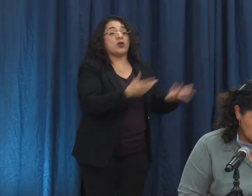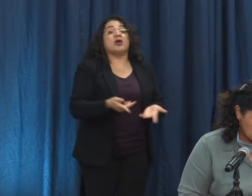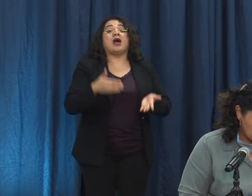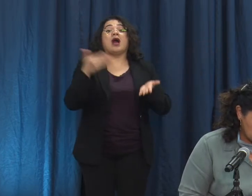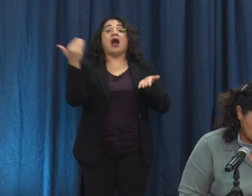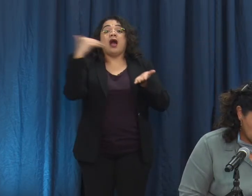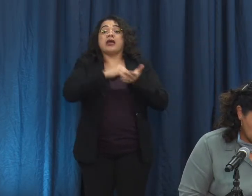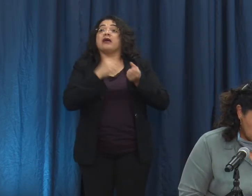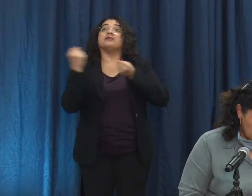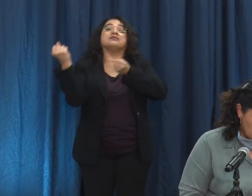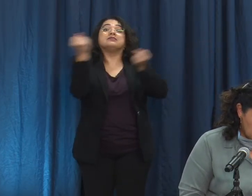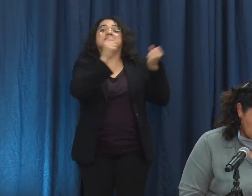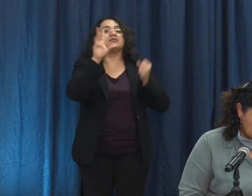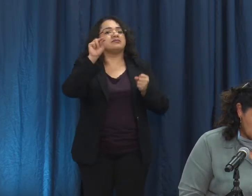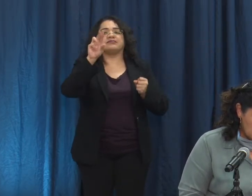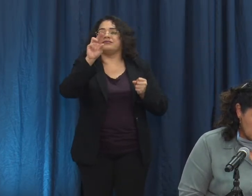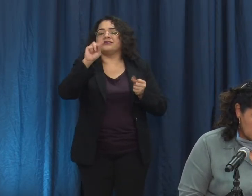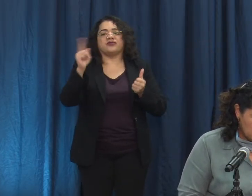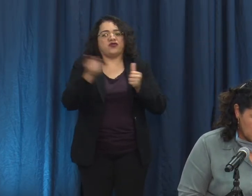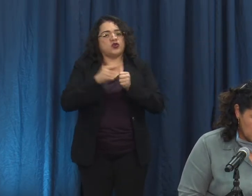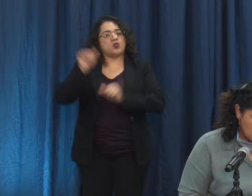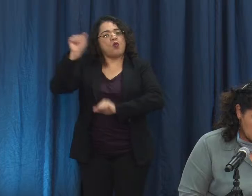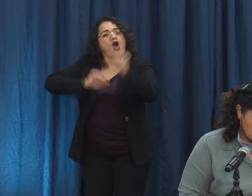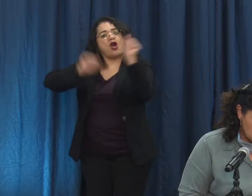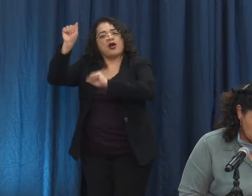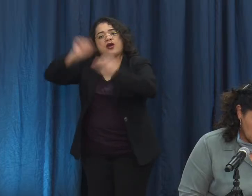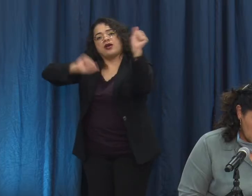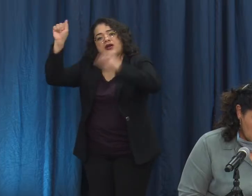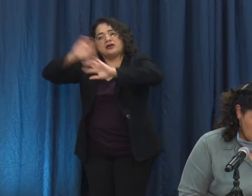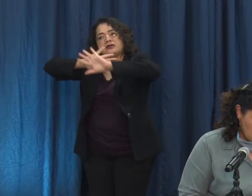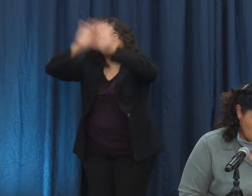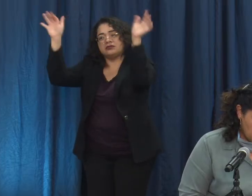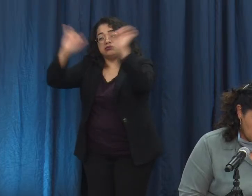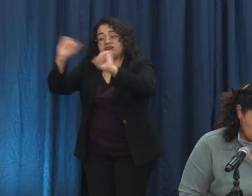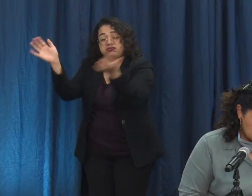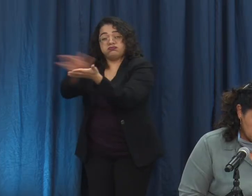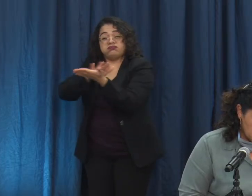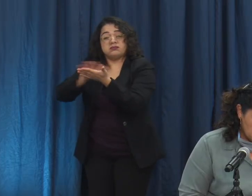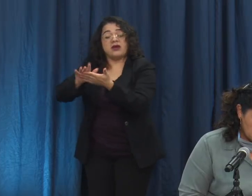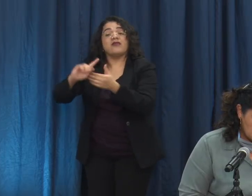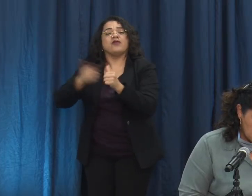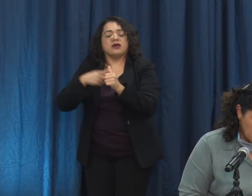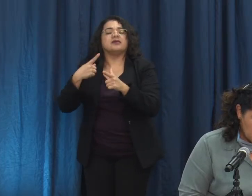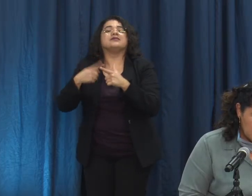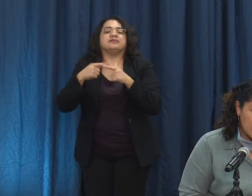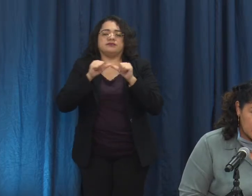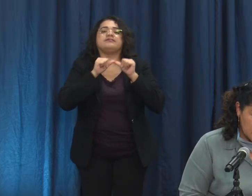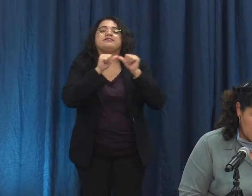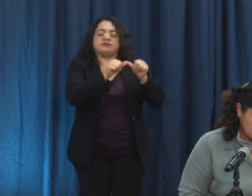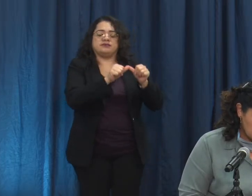en su equipo y también el equipo de vil asean / mais terminus era v gente esta